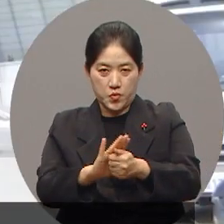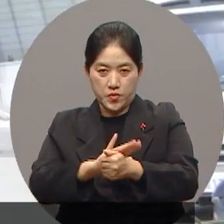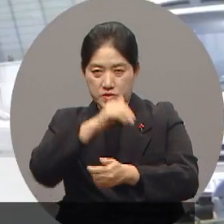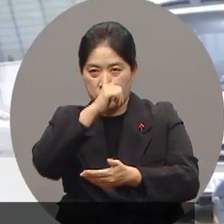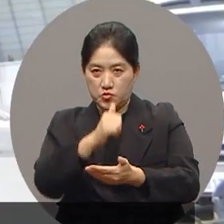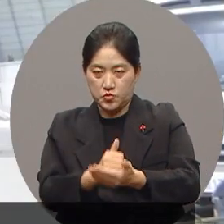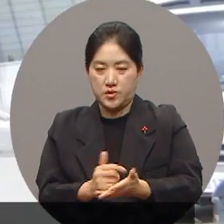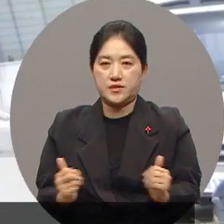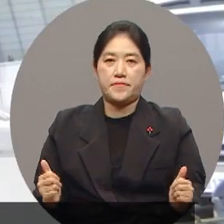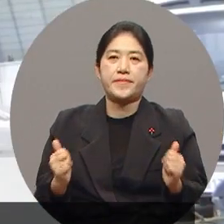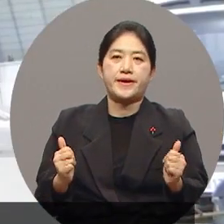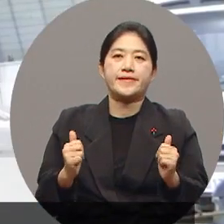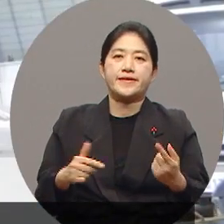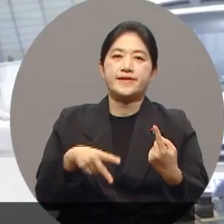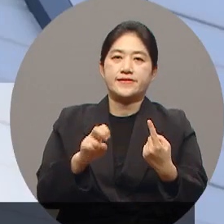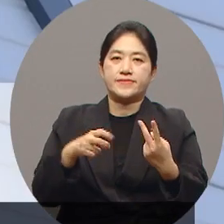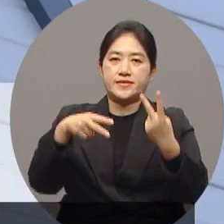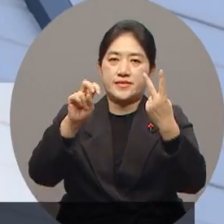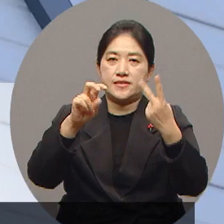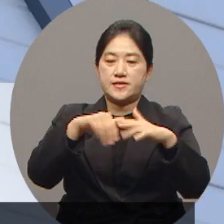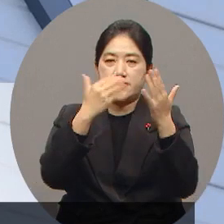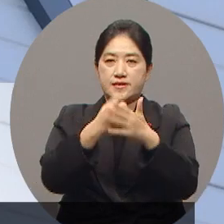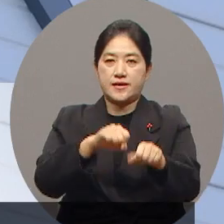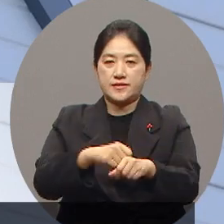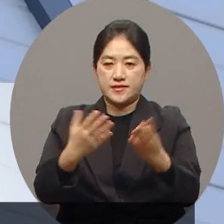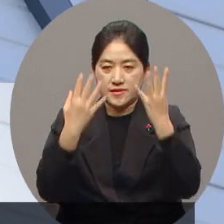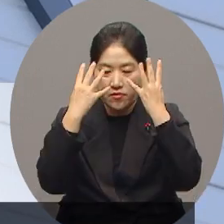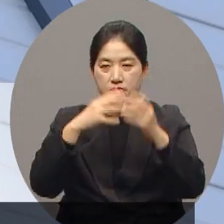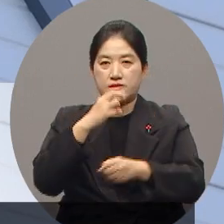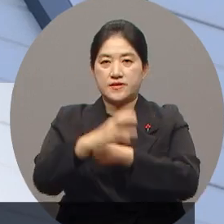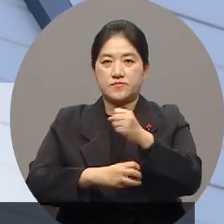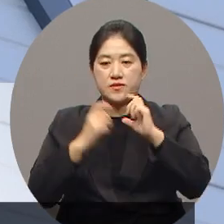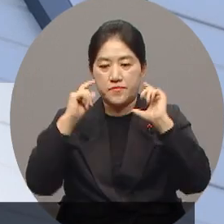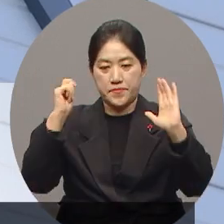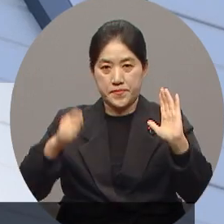혐의와 정치권과 검찰에 금품과 향응을 제공한 혐의 등으로 재판에 넘겨져 1심과